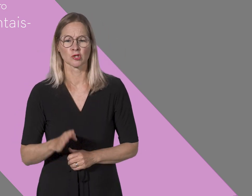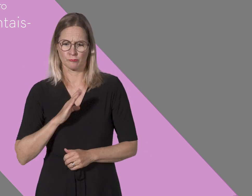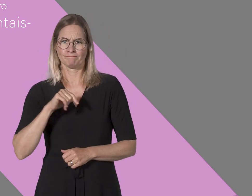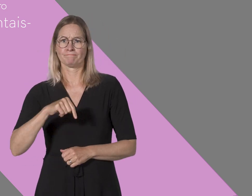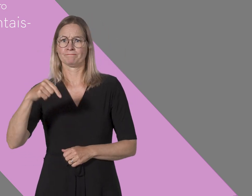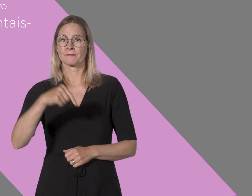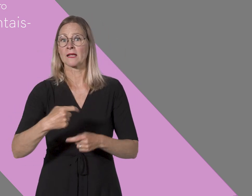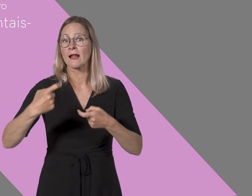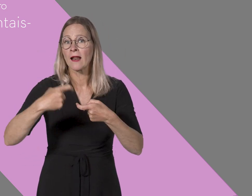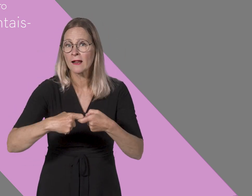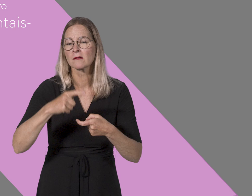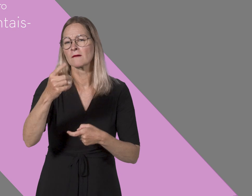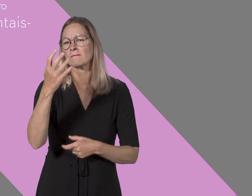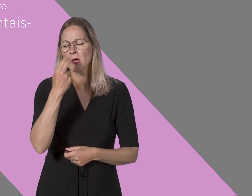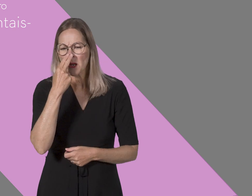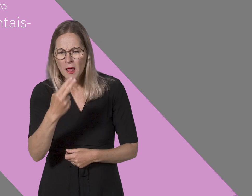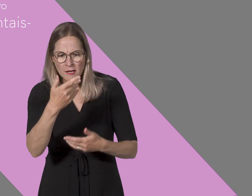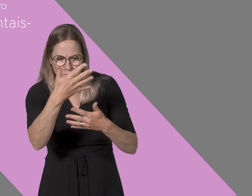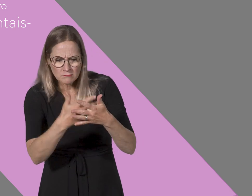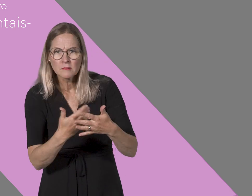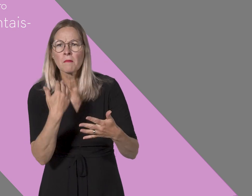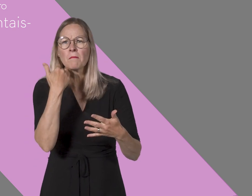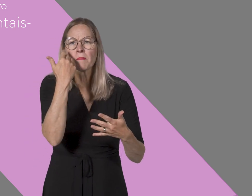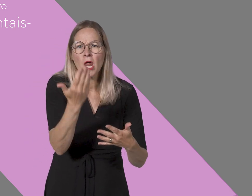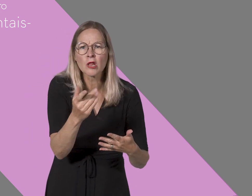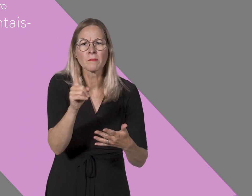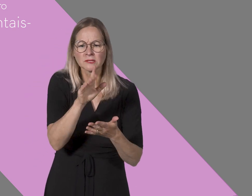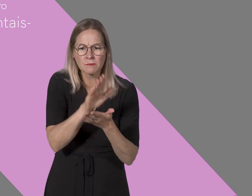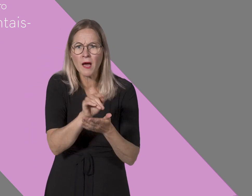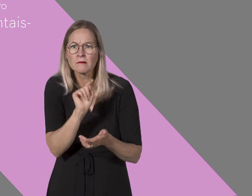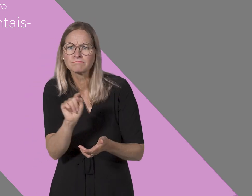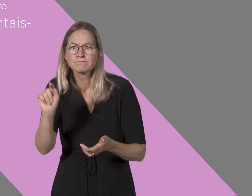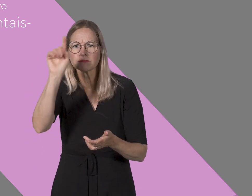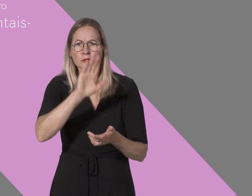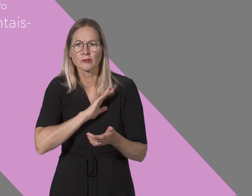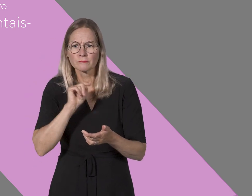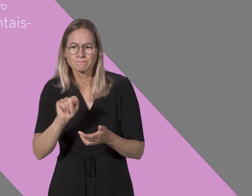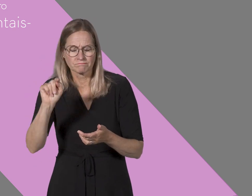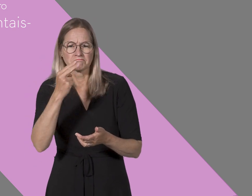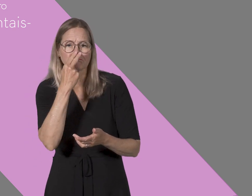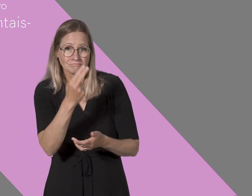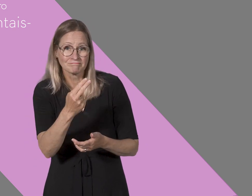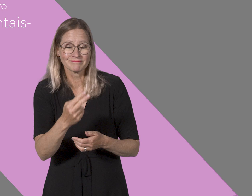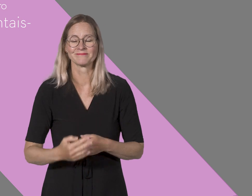Kiertueen paikkakunnat sekä aikataulut pääset näkemään oheisesta linkistä.